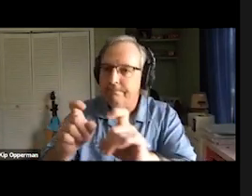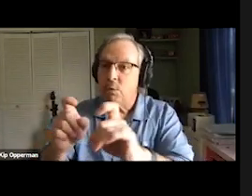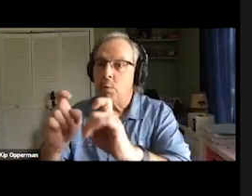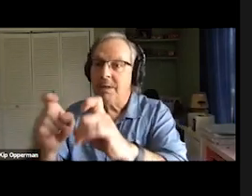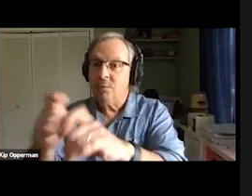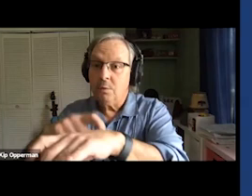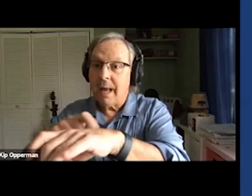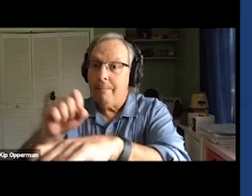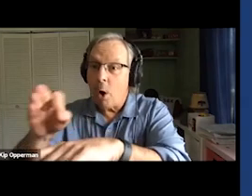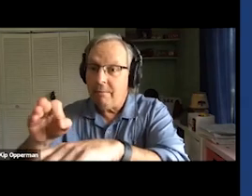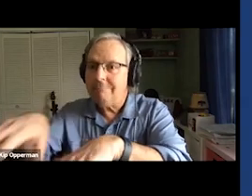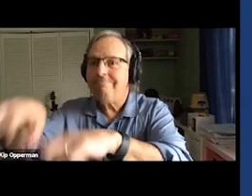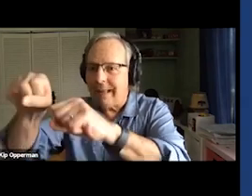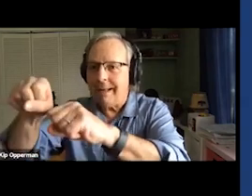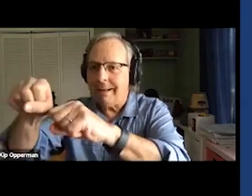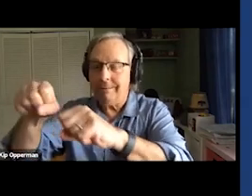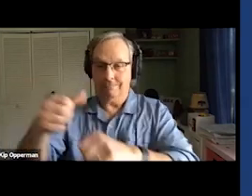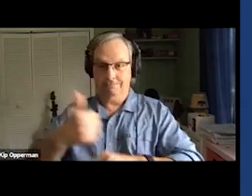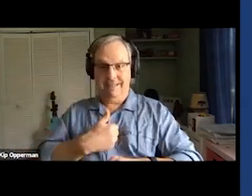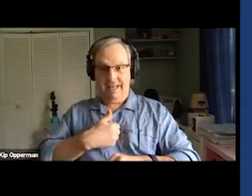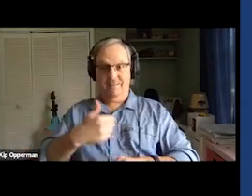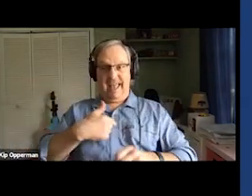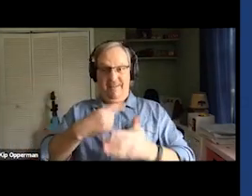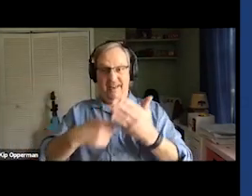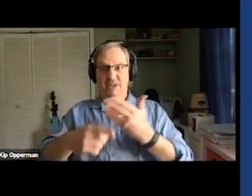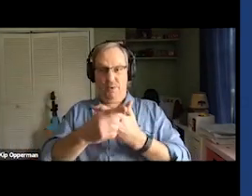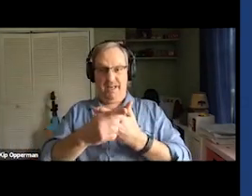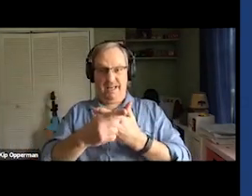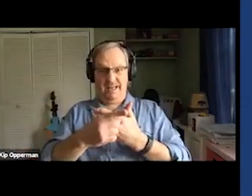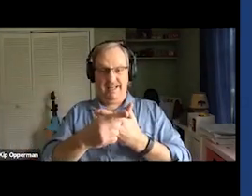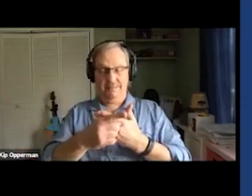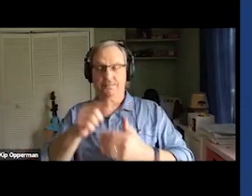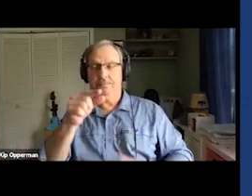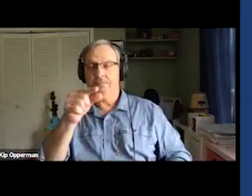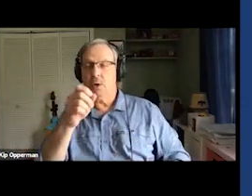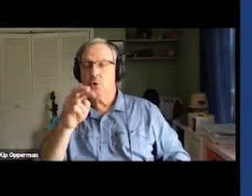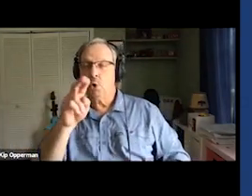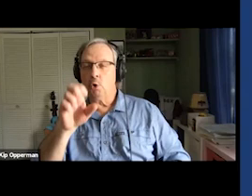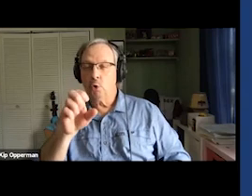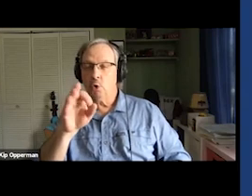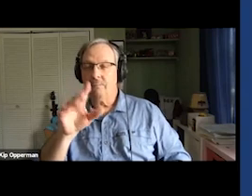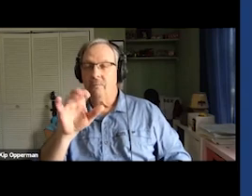Tengo algunos la semana que viene, justo a tiempo. George Floyd fue asesinado en mayo del año pasado,